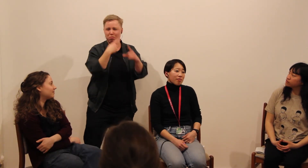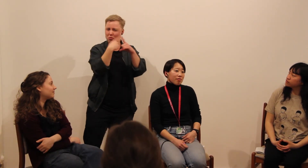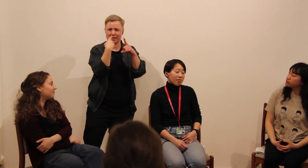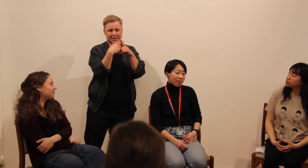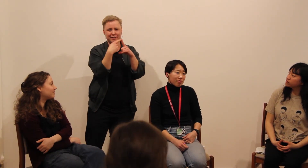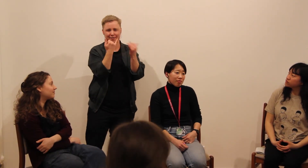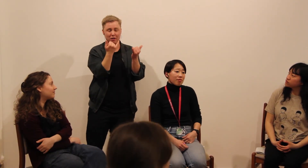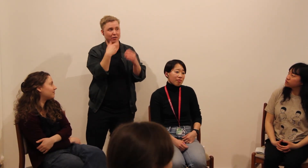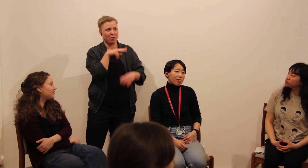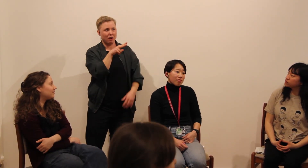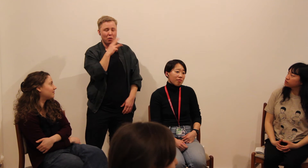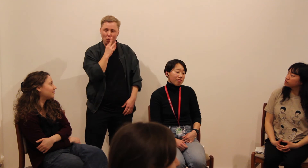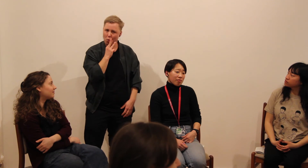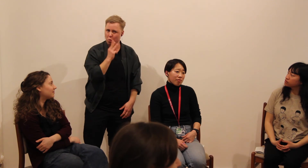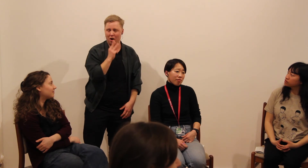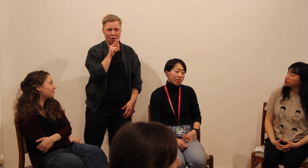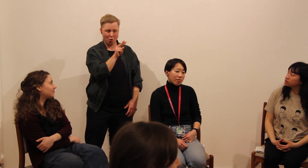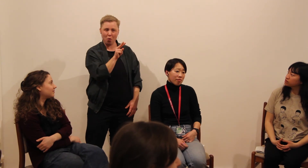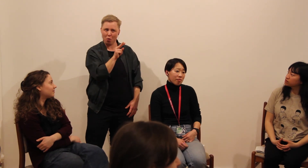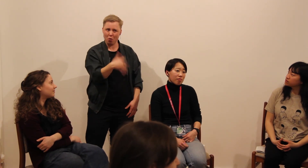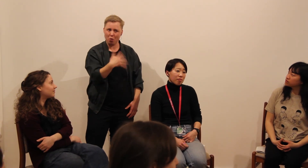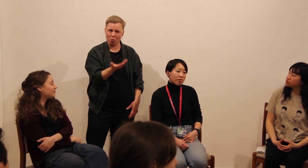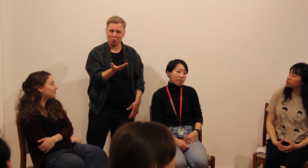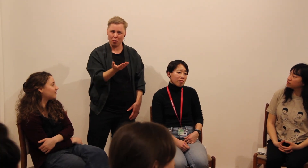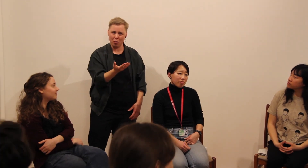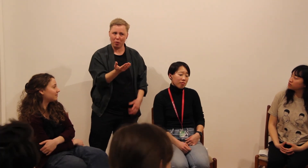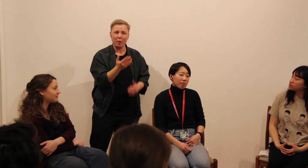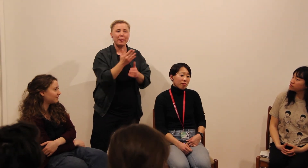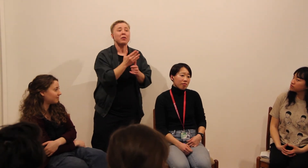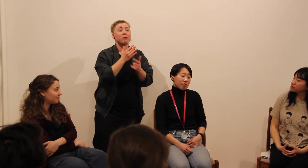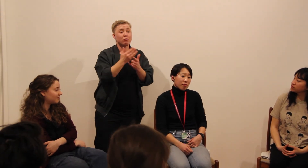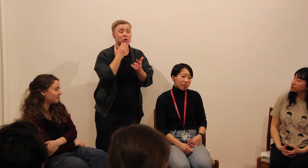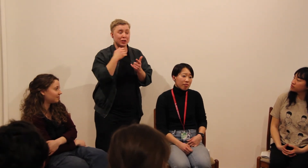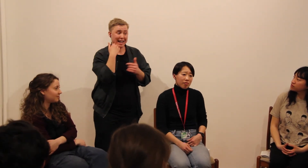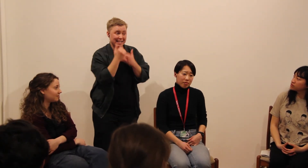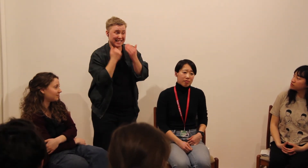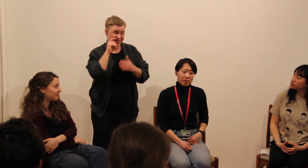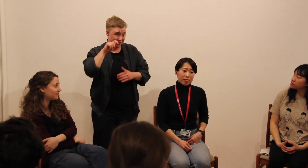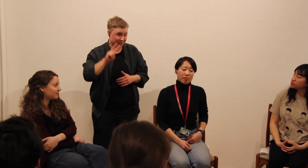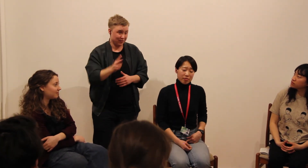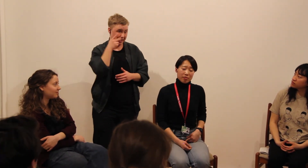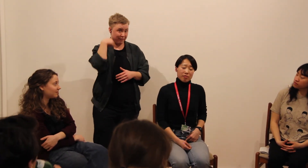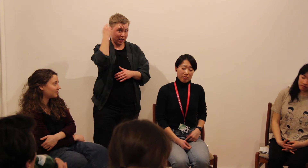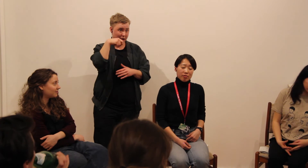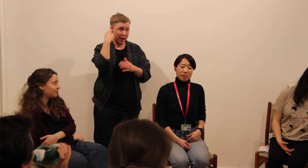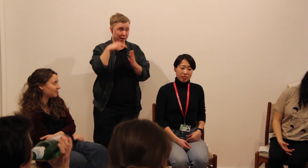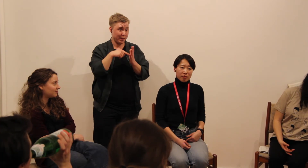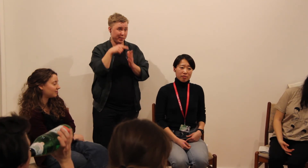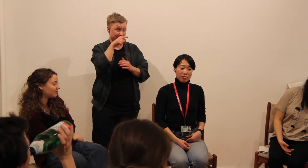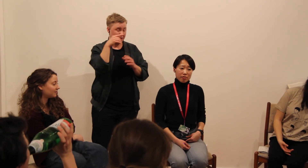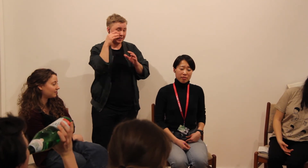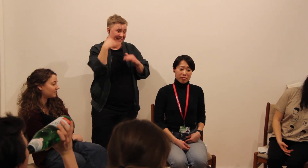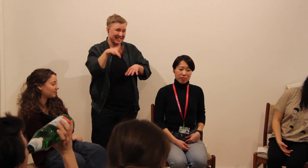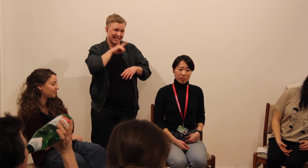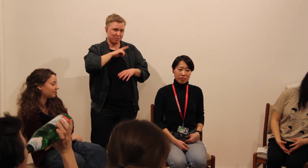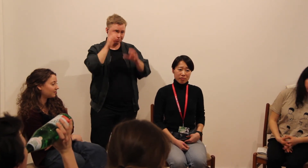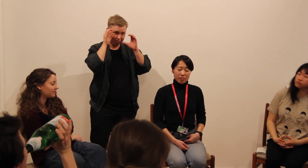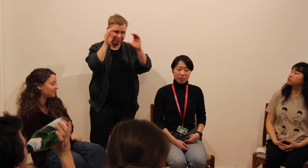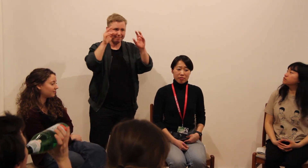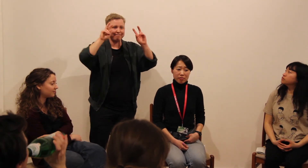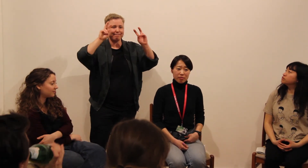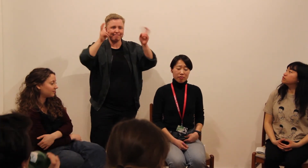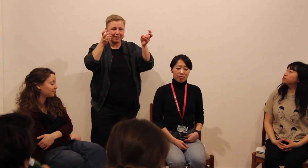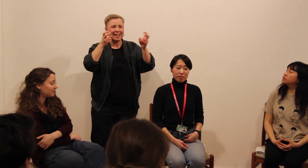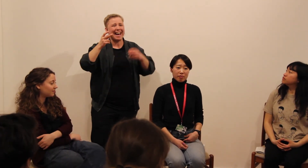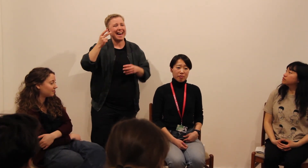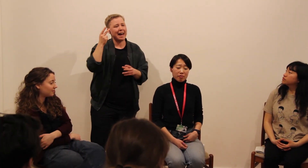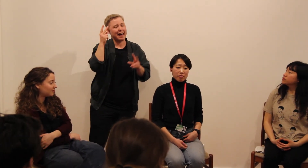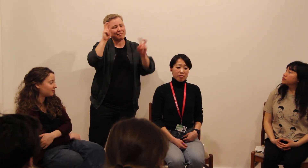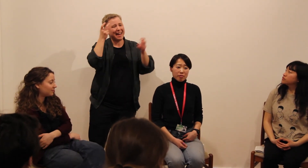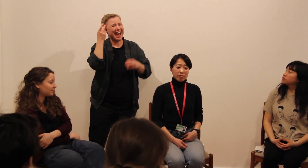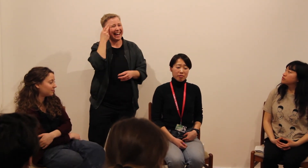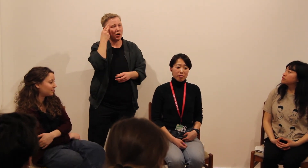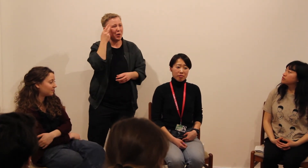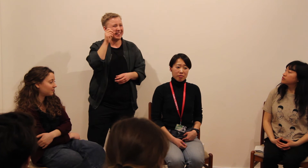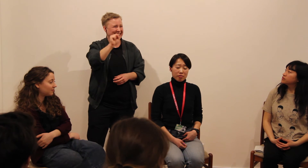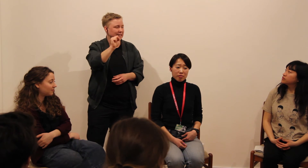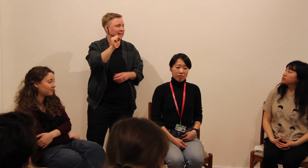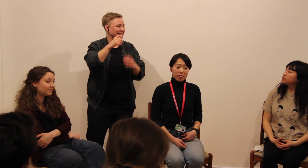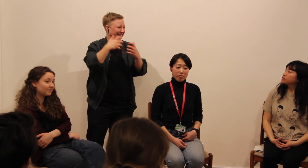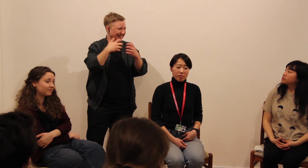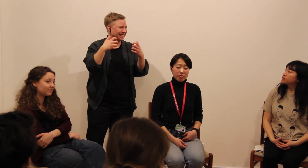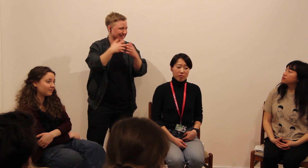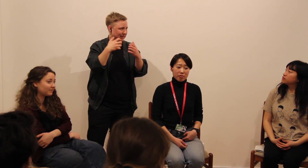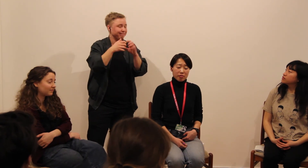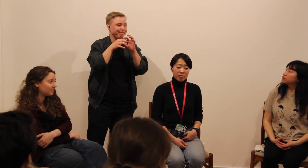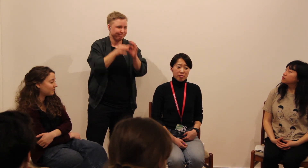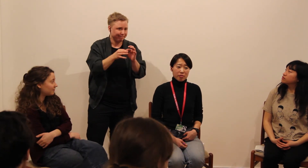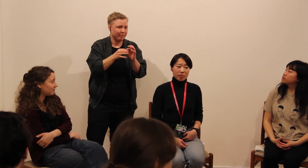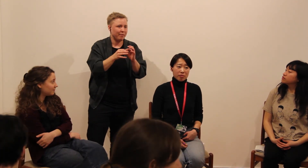Und der nächste Film, habe ich gesehen, Erinnerungen an den Krieg (A war of Memories), handelt vom Vietnam-Krieg. Wie kamen Sie dazu diesen Film zu machen?